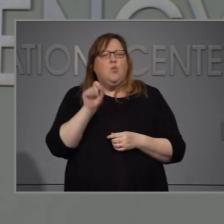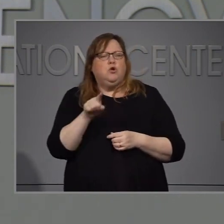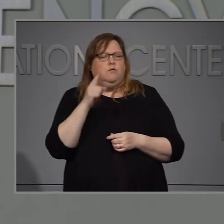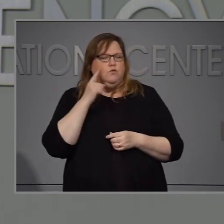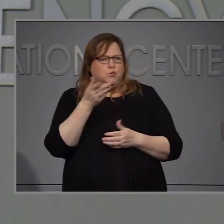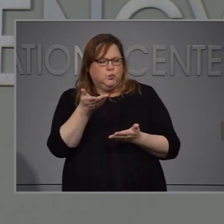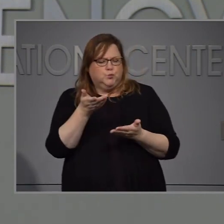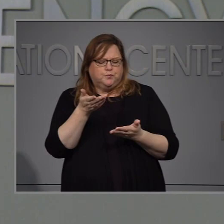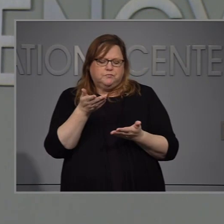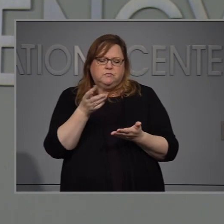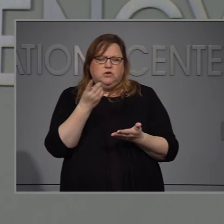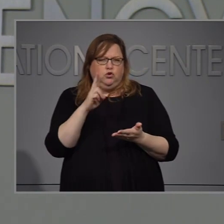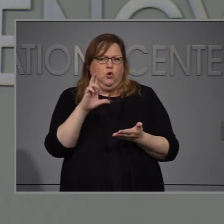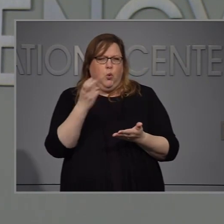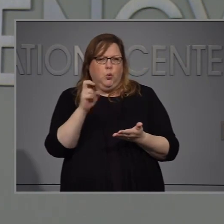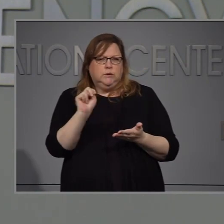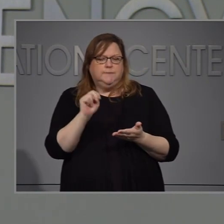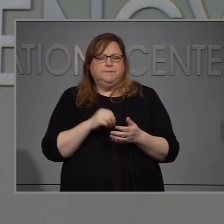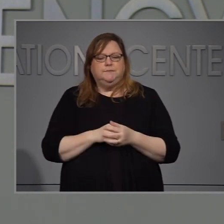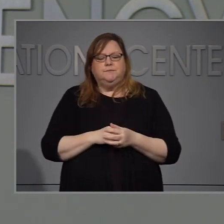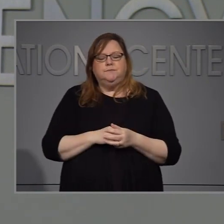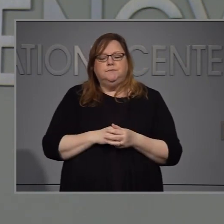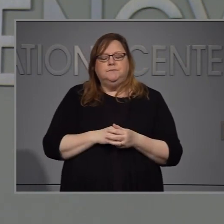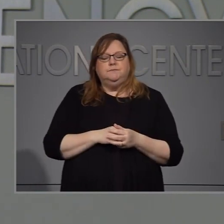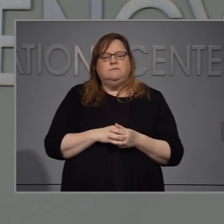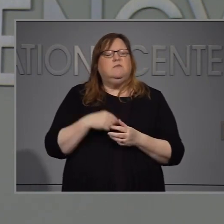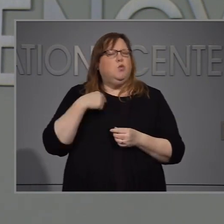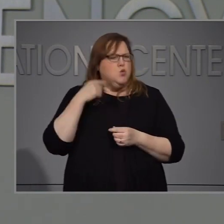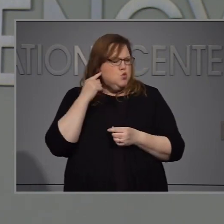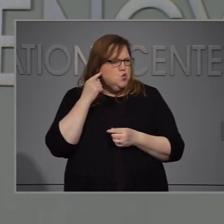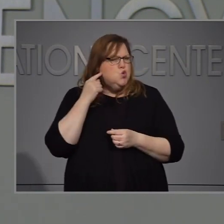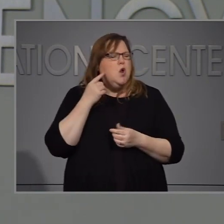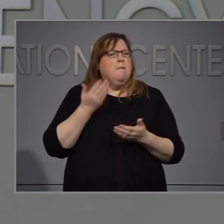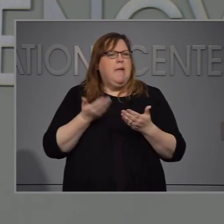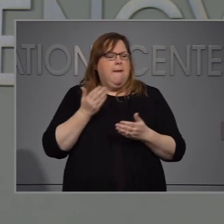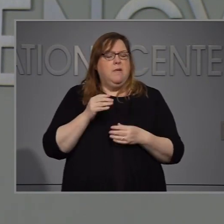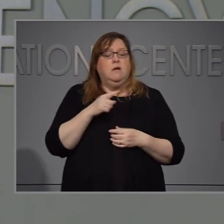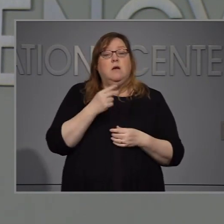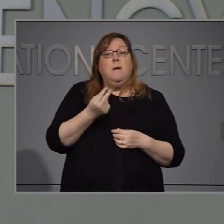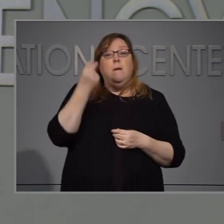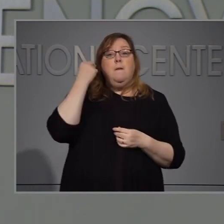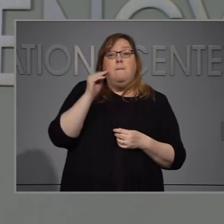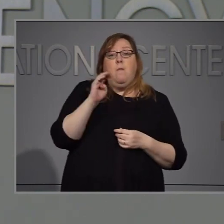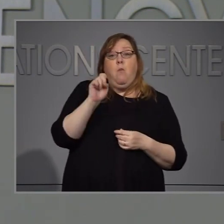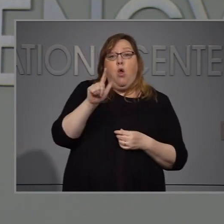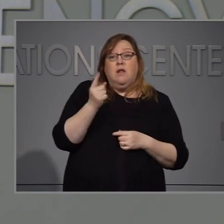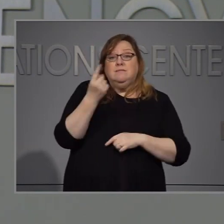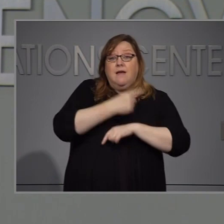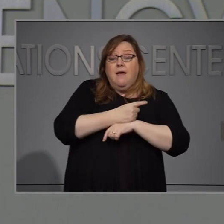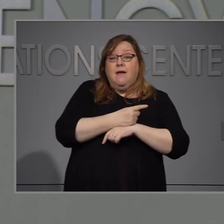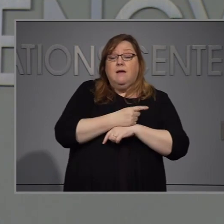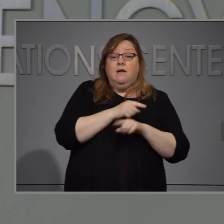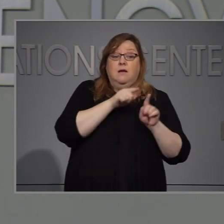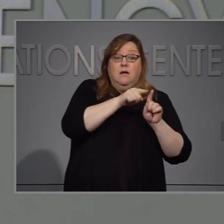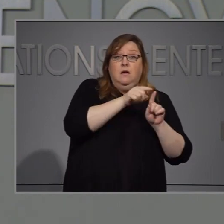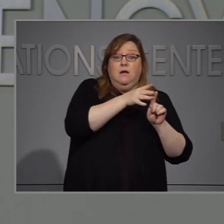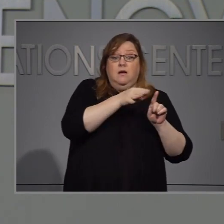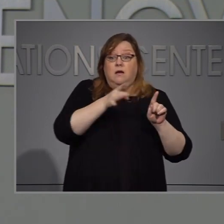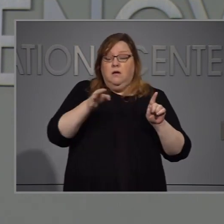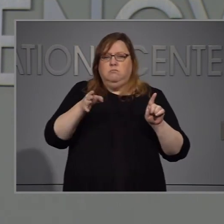Doble u f escuchamos que de festivos de los Caídos hubo mucha propaguen cian qué tipo de tendencias.